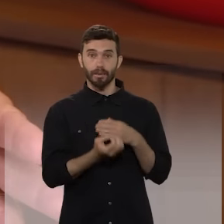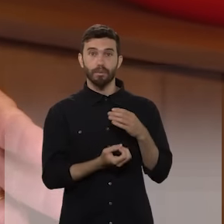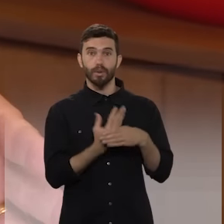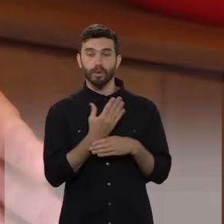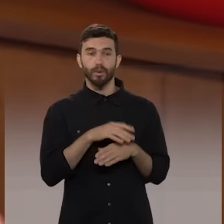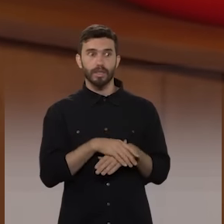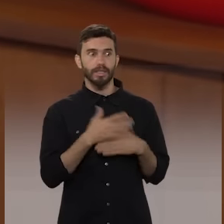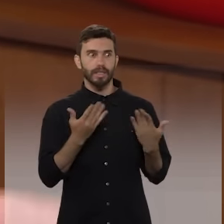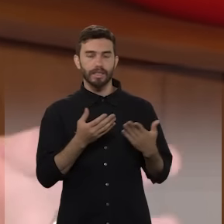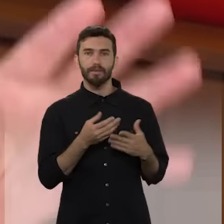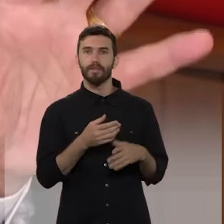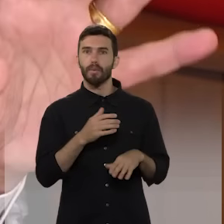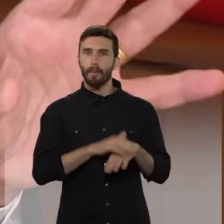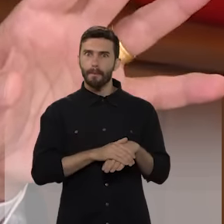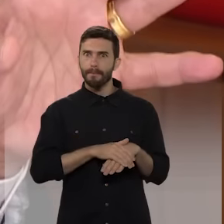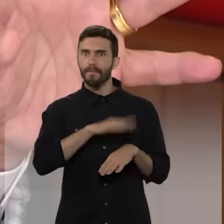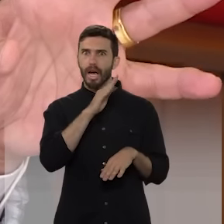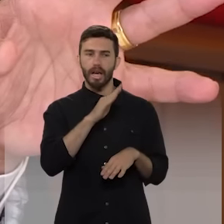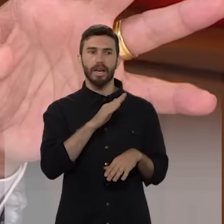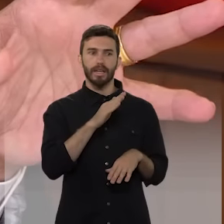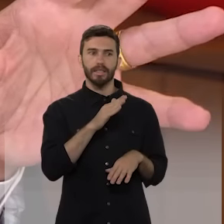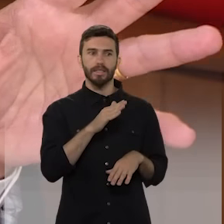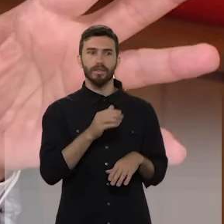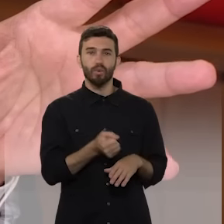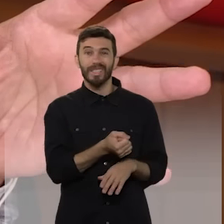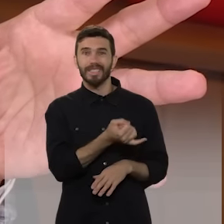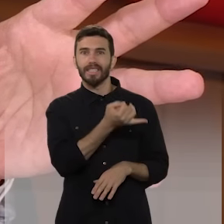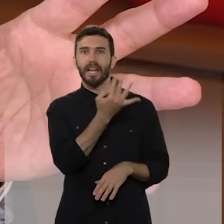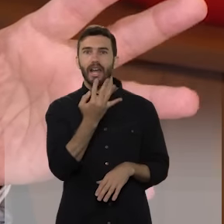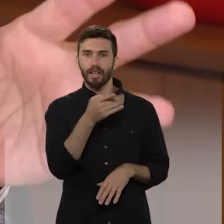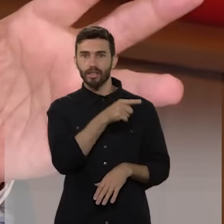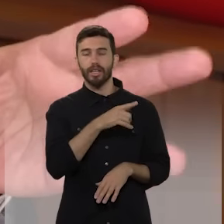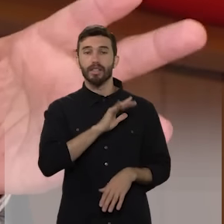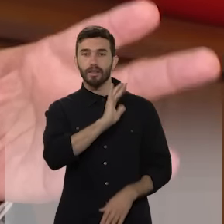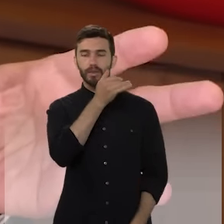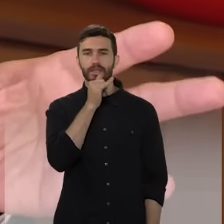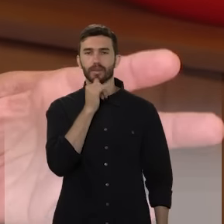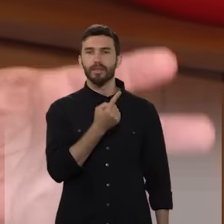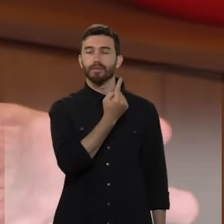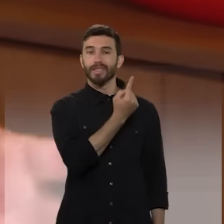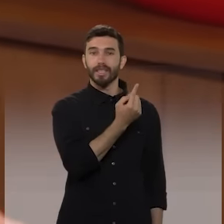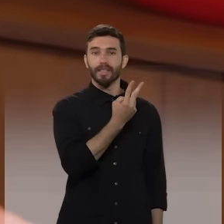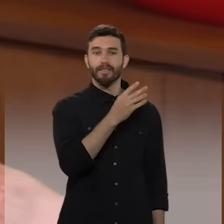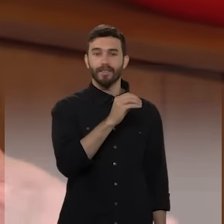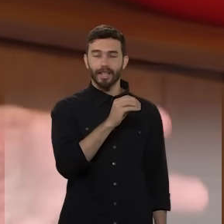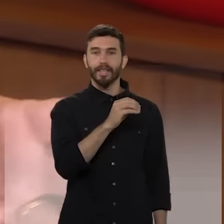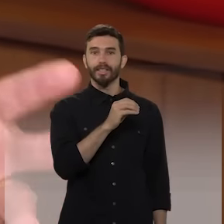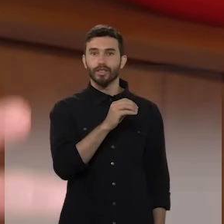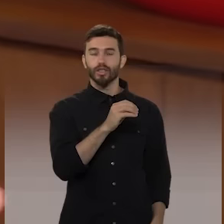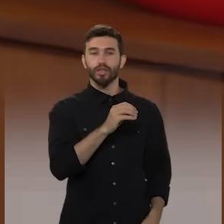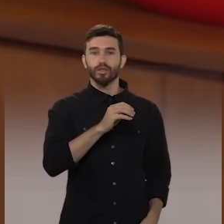por volume de cabo. Então, um leilão que tem 120 mil toneladas de cabo... só para vocês entenderem